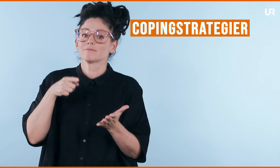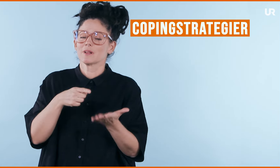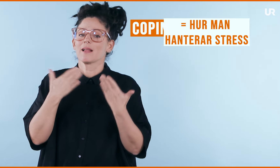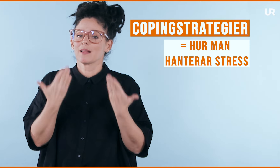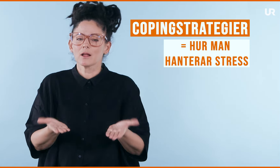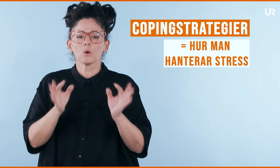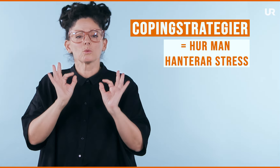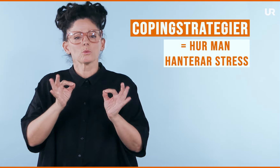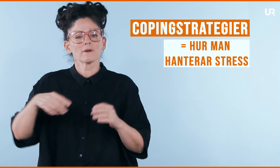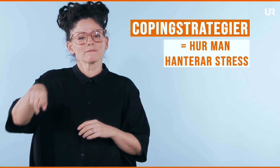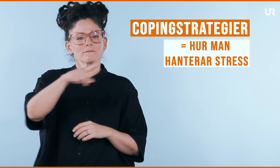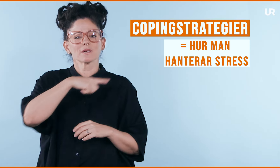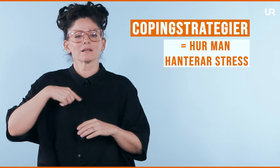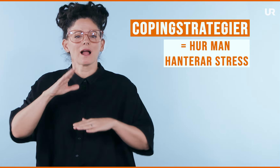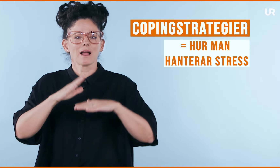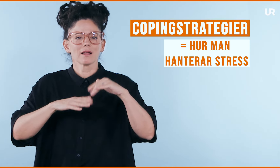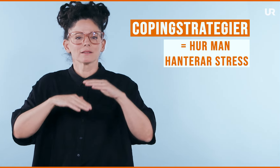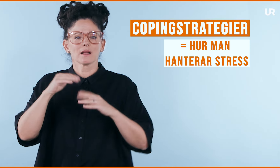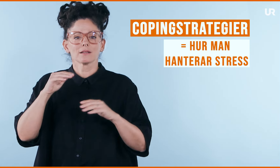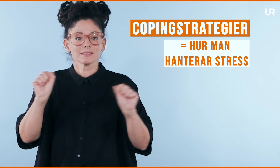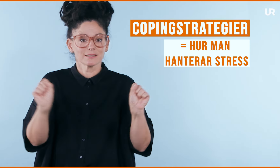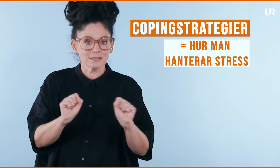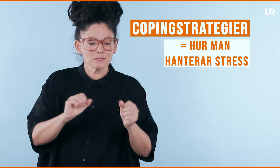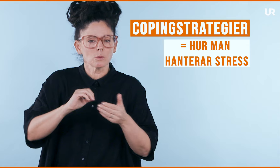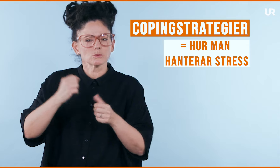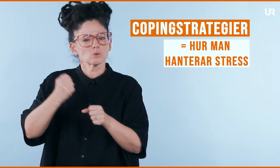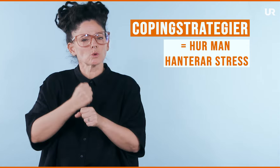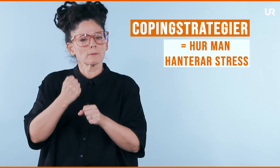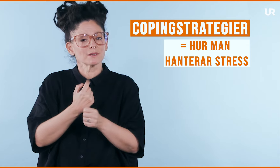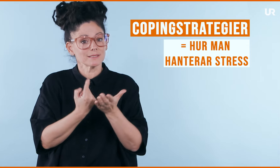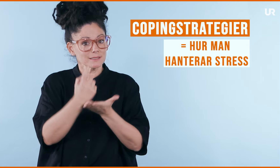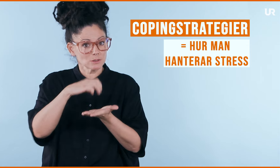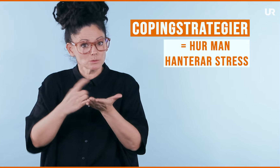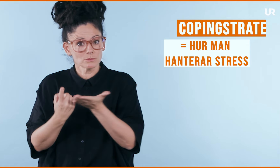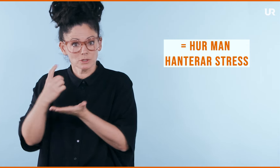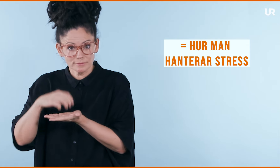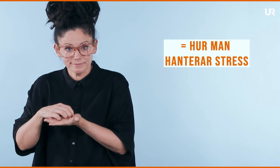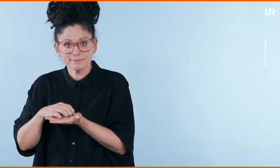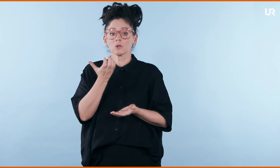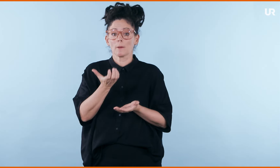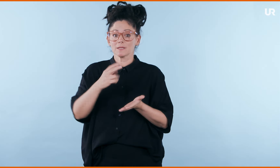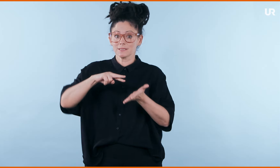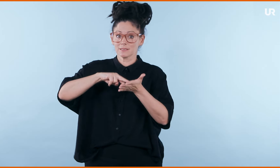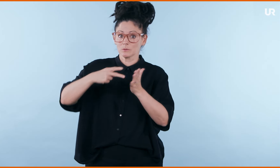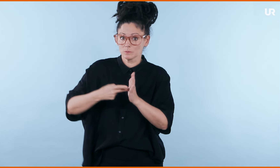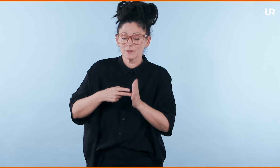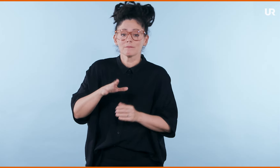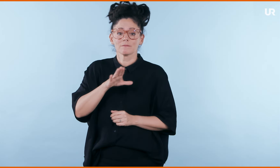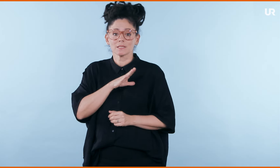En copingstrategi är ett sätt att hantera stress- eller en jobbig situation. Det finns olika copingstrategier.